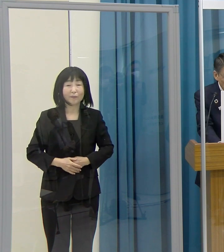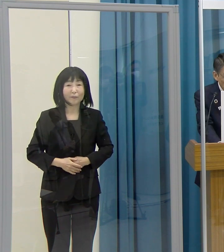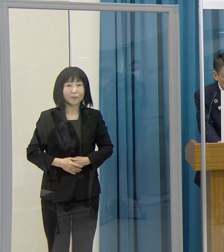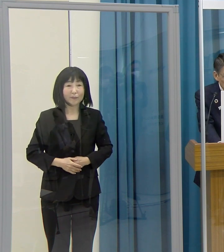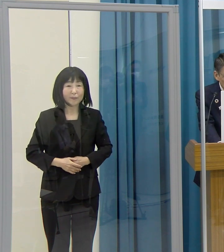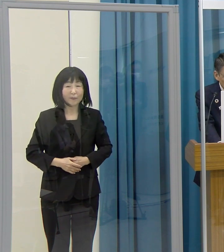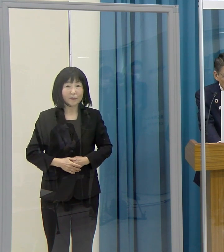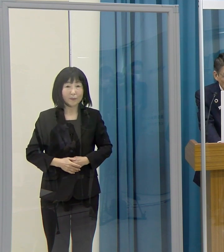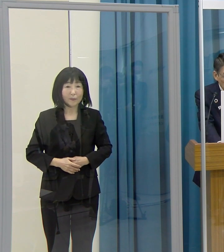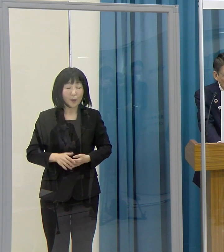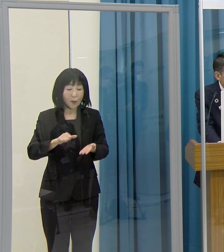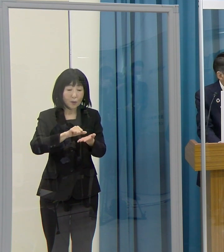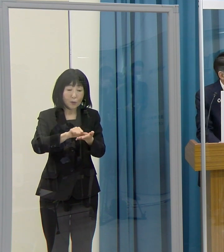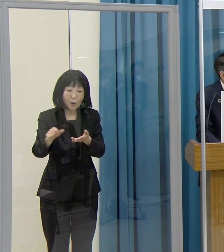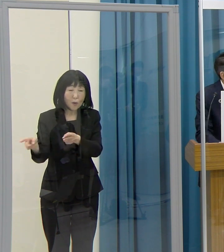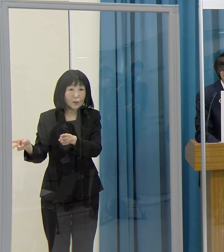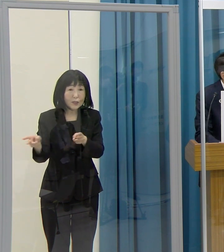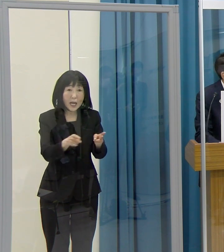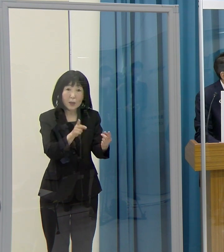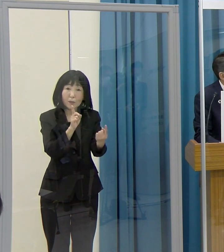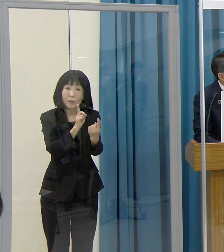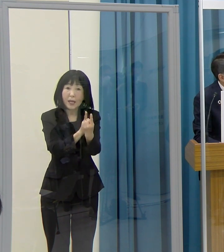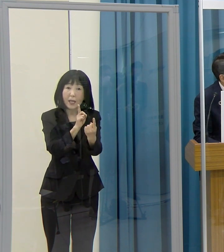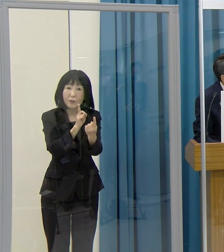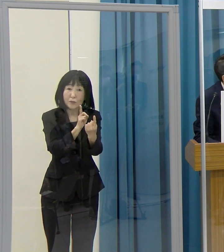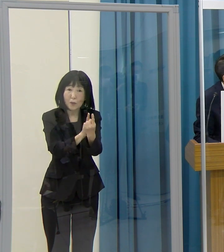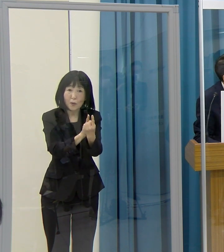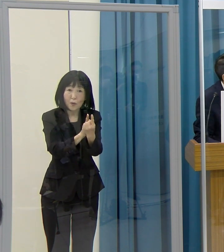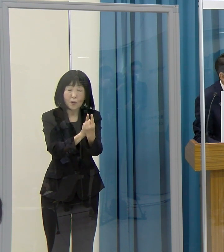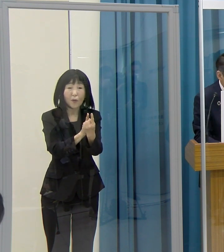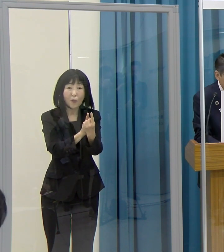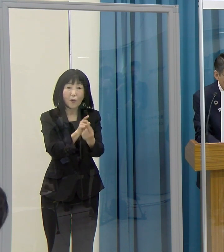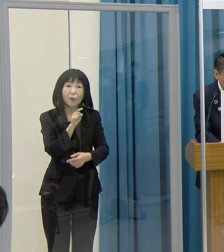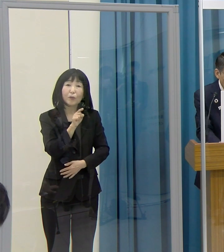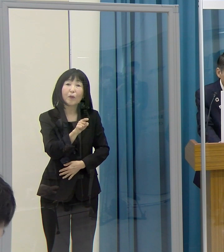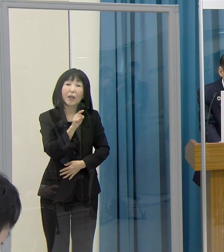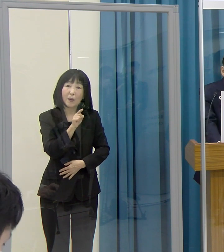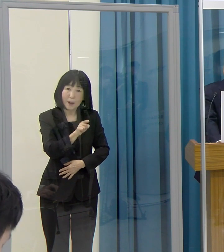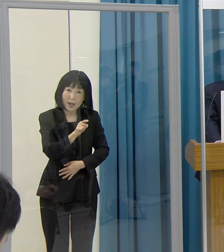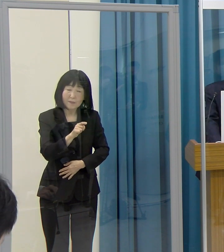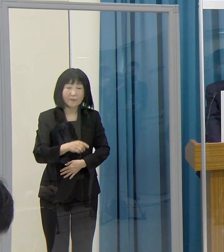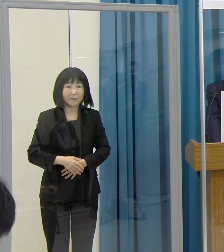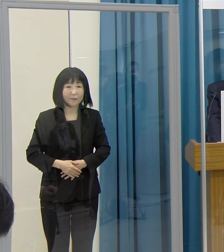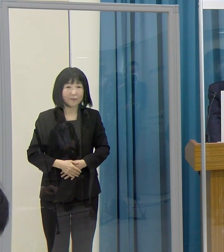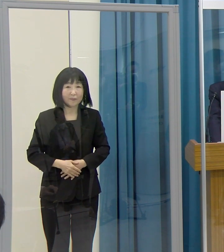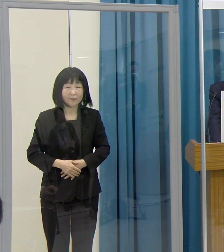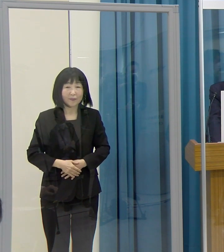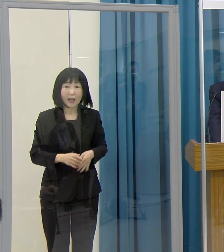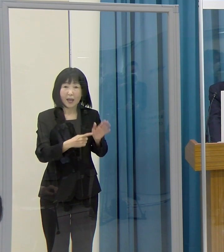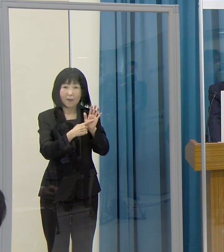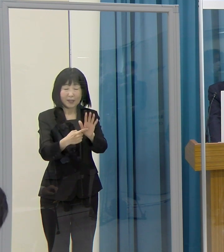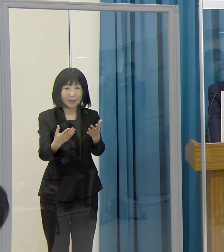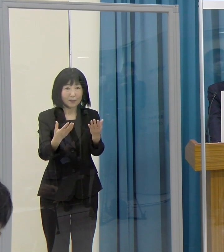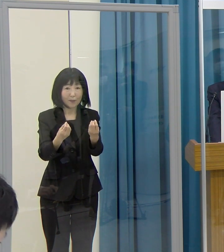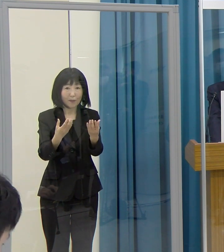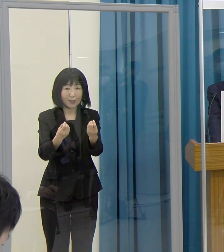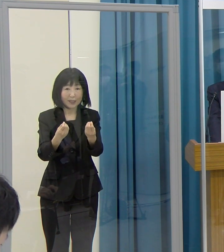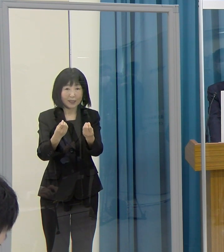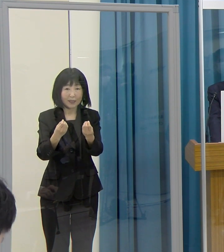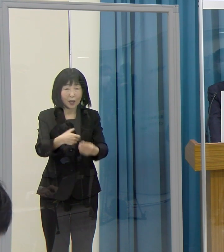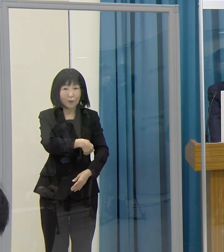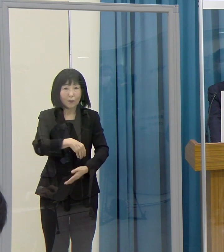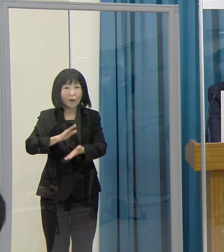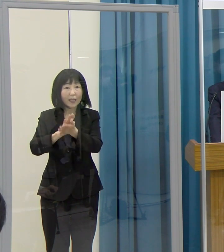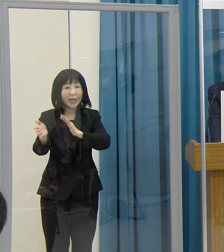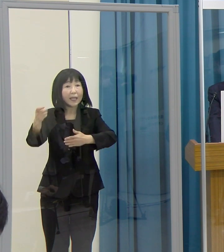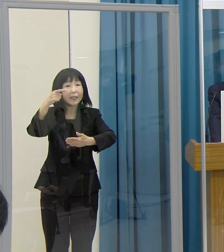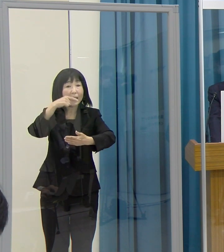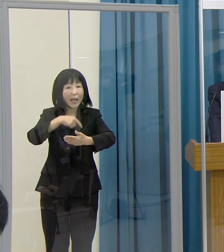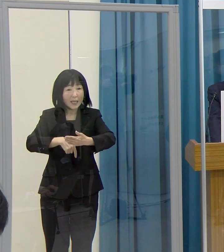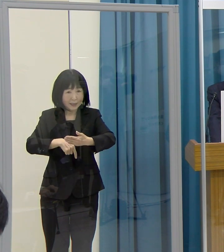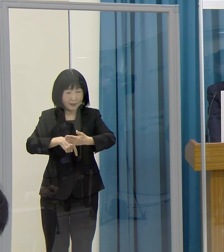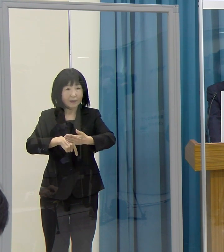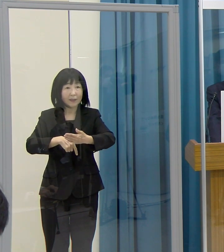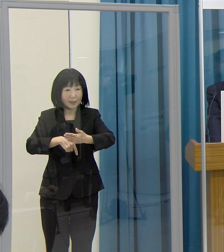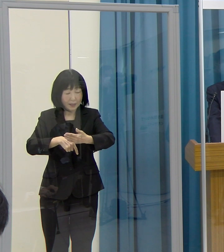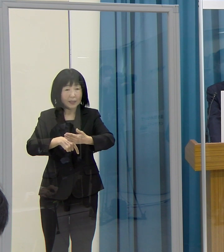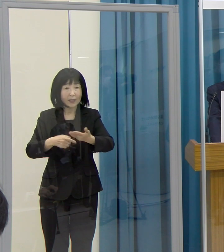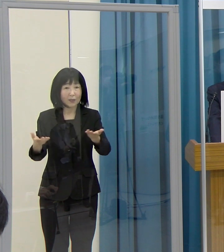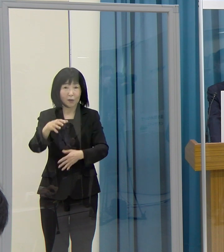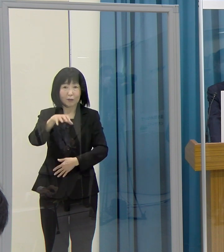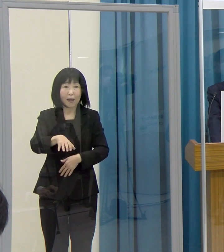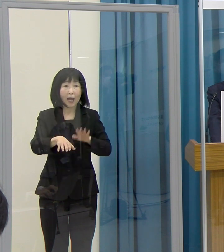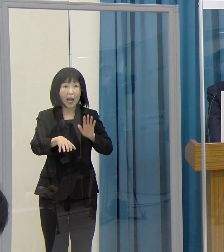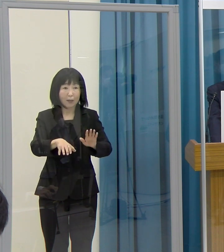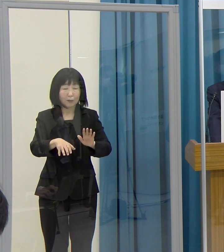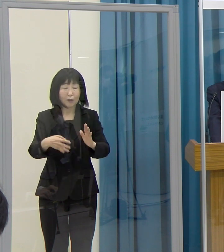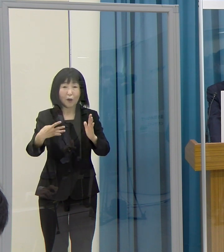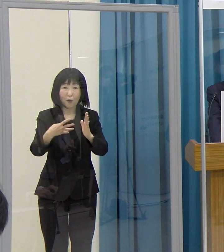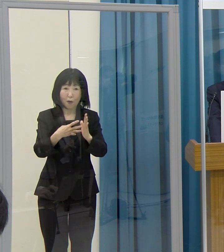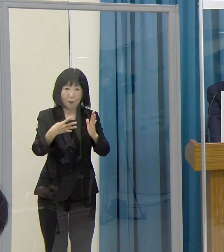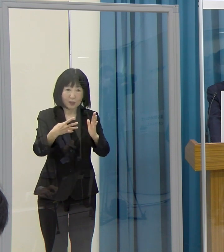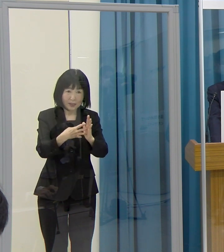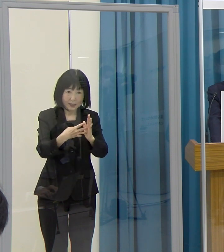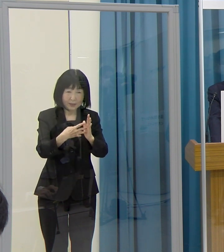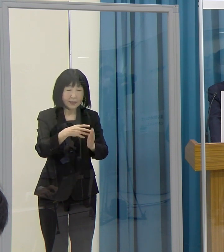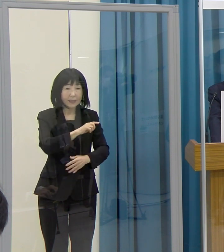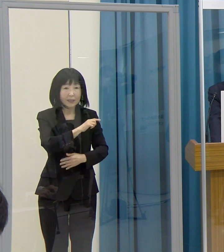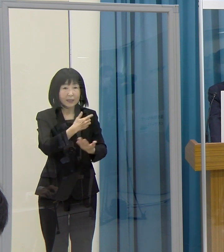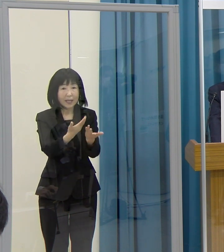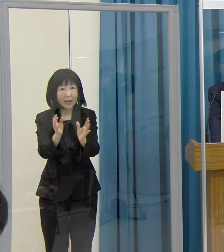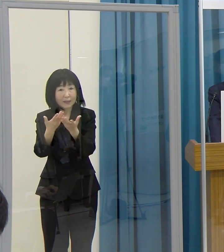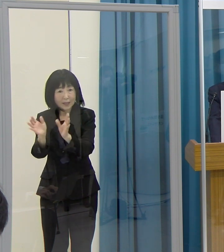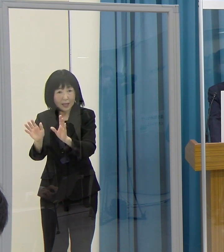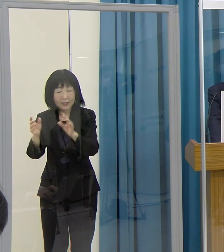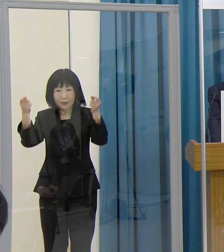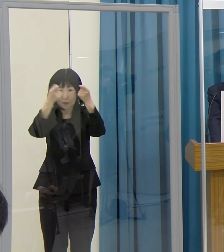登録制度の対象は、県内に事業所等を置く法人その他の団体、または個人事業主の皆さんです。